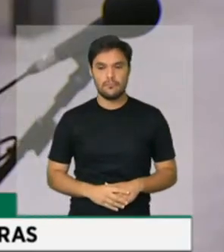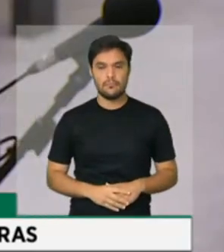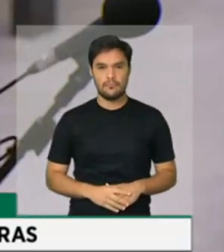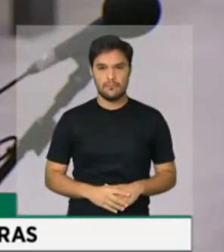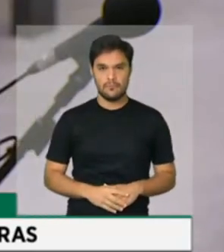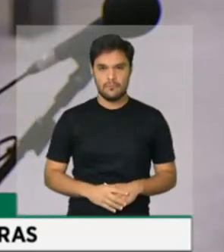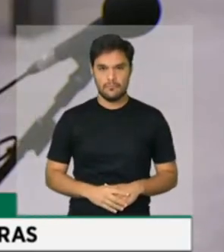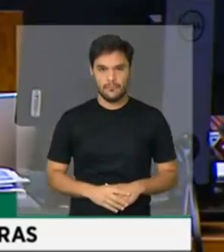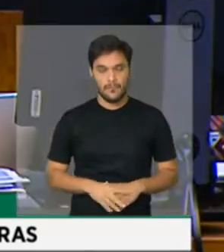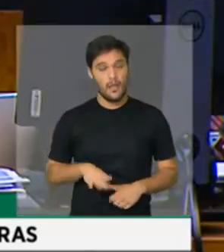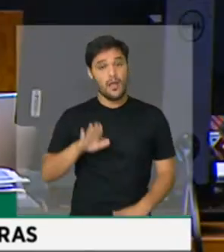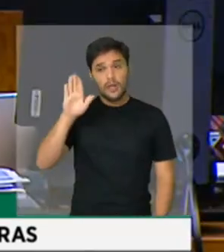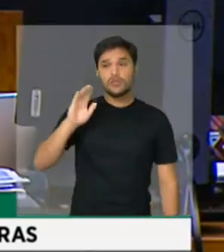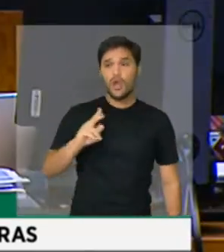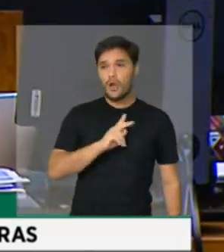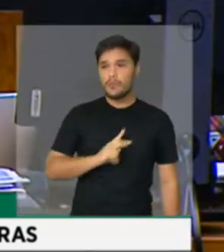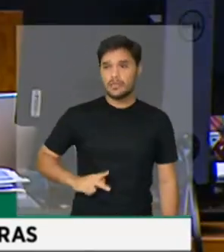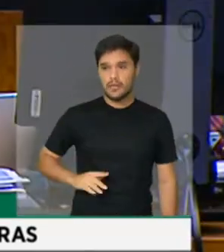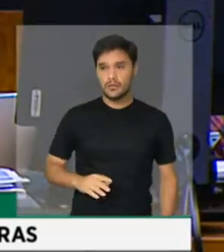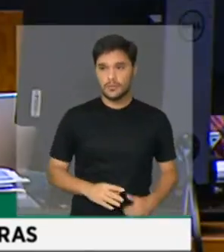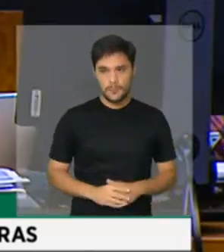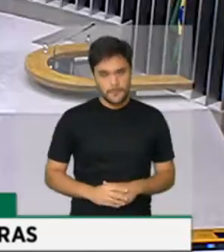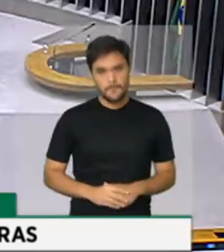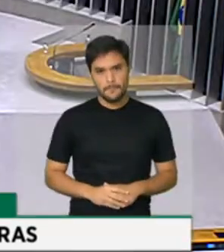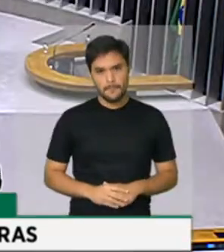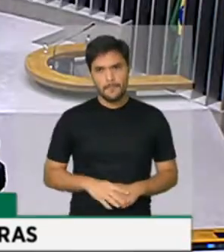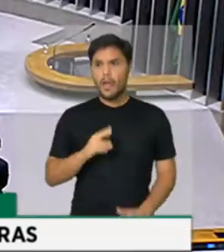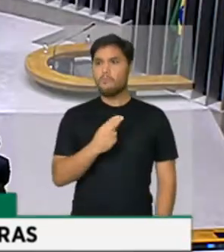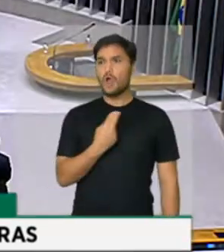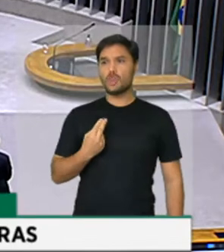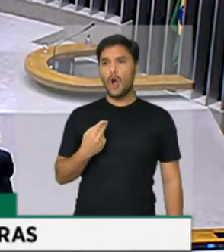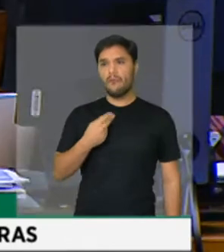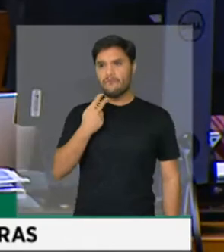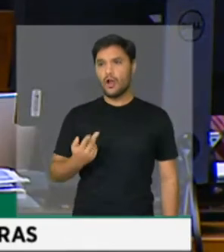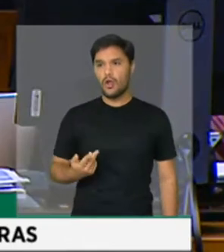FRENTE NÃO TEM CORAGEM DE ME AMEAÇAR. O SENHOR NÃO METE MEDO NAS MULHERES BRASILEIRAS E O SENHOR SAIBA QUE NÓS